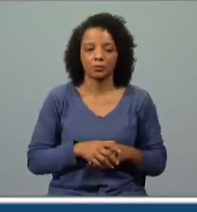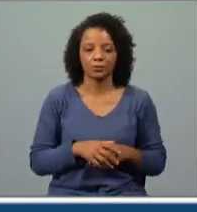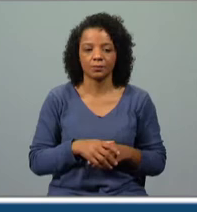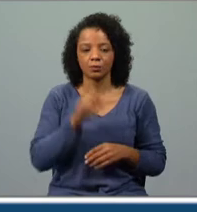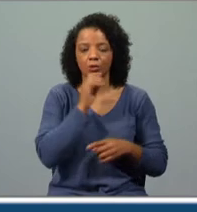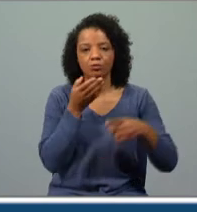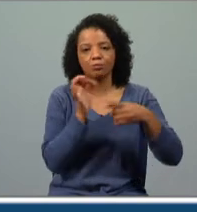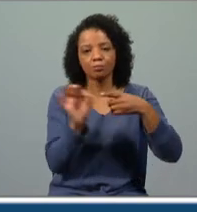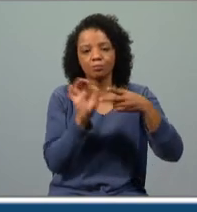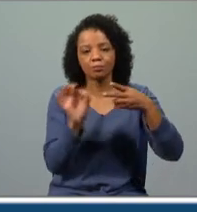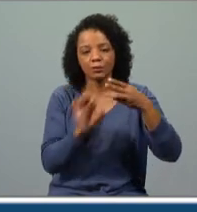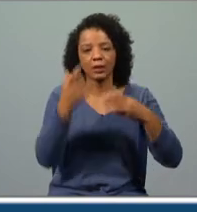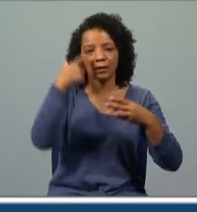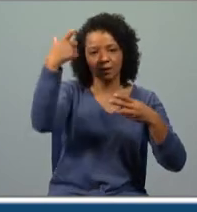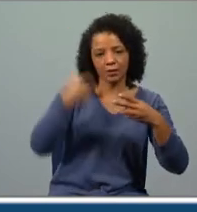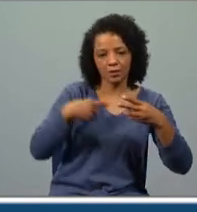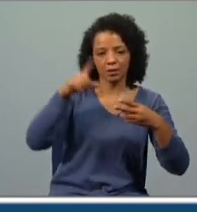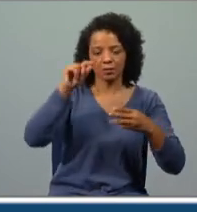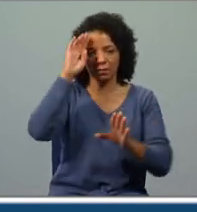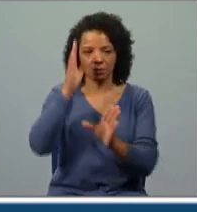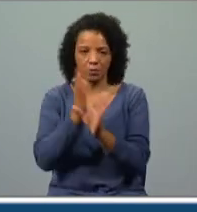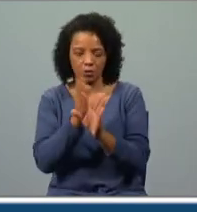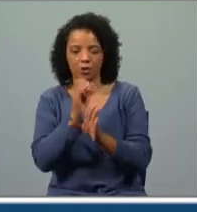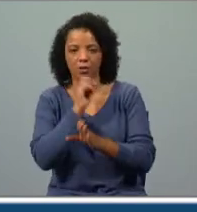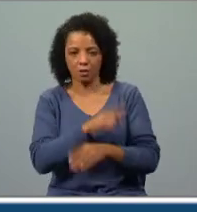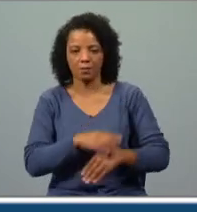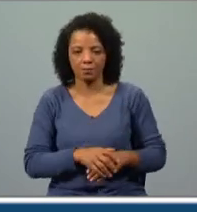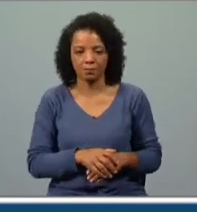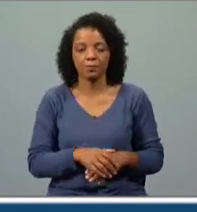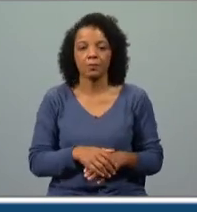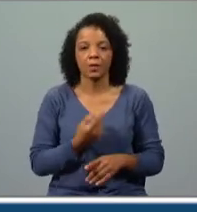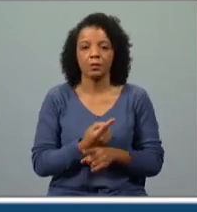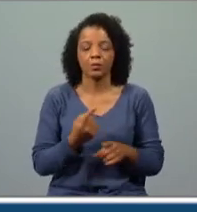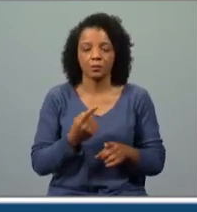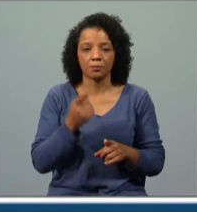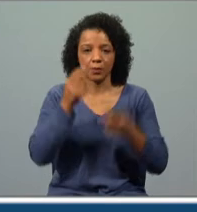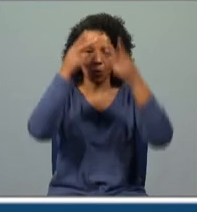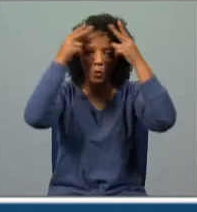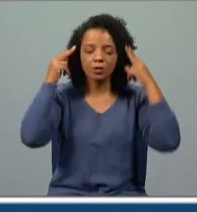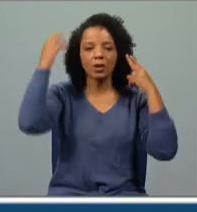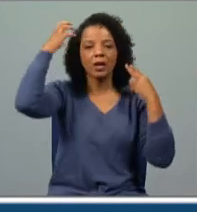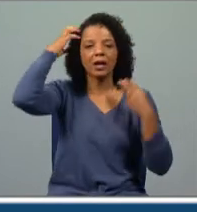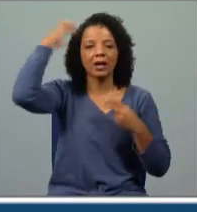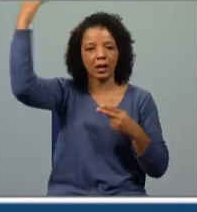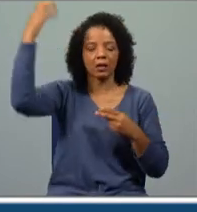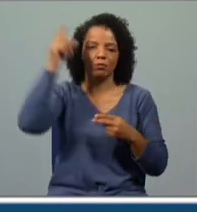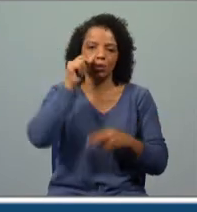sua caracterização física e psicológica portanto eles eram um rei Era um rapaz 它的生理和心理表徵因此他們是國王 這是一個男孩